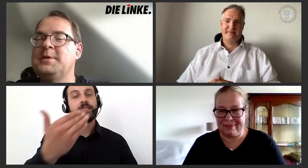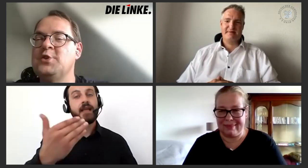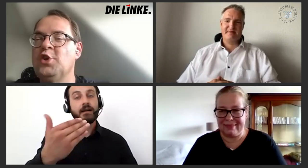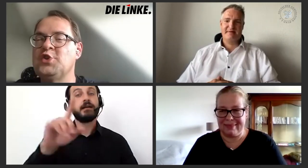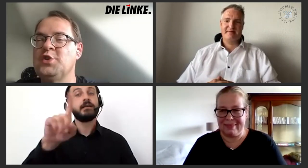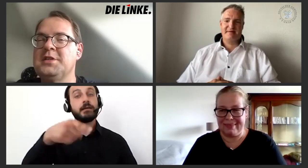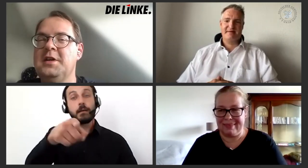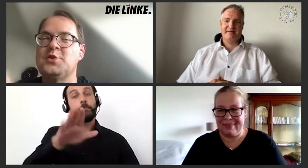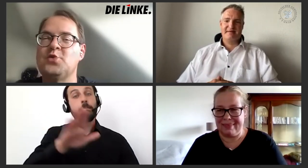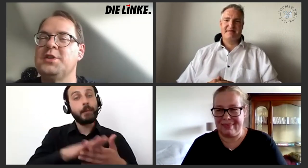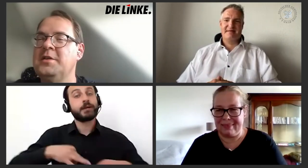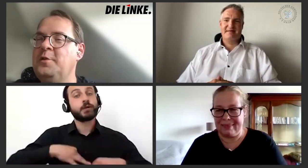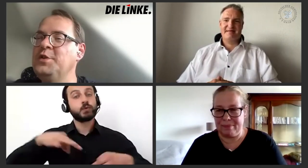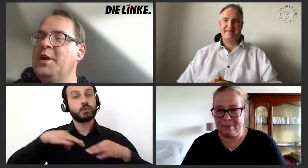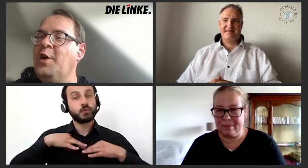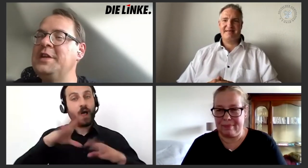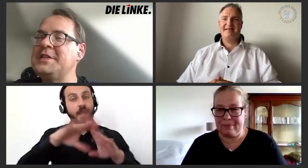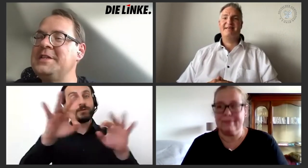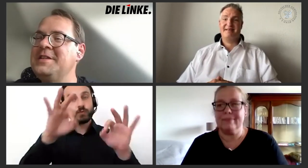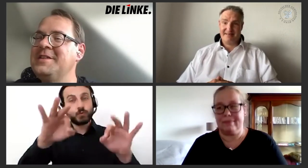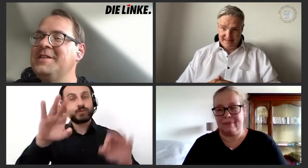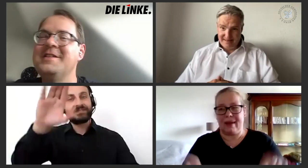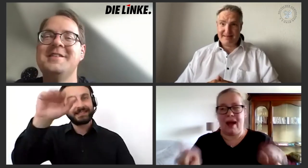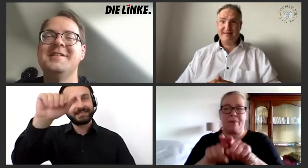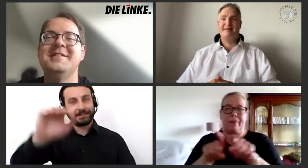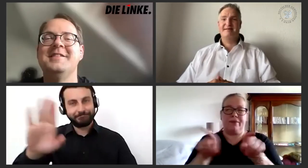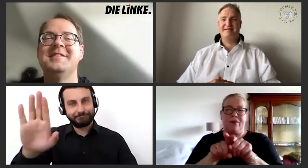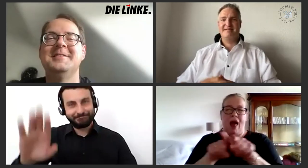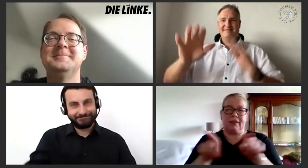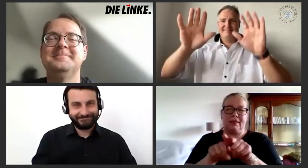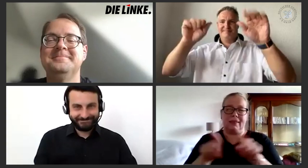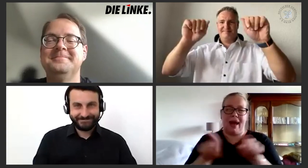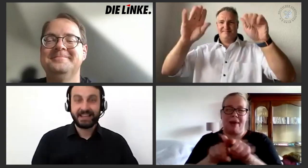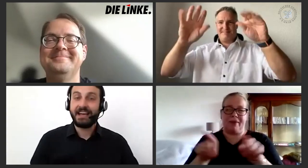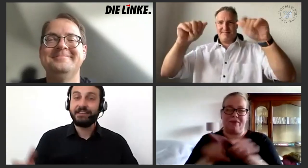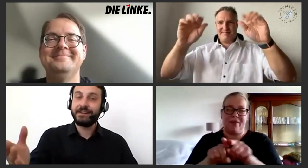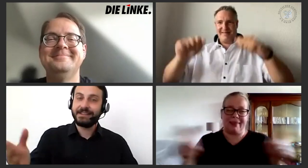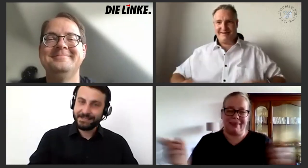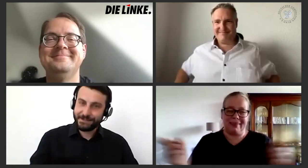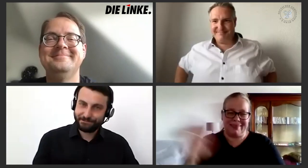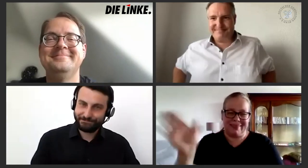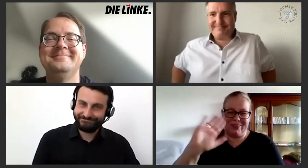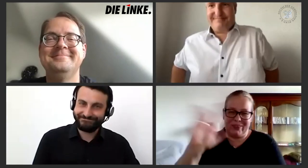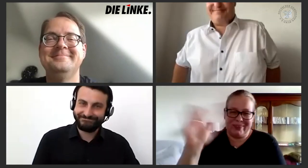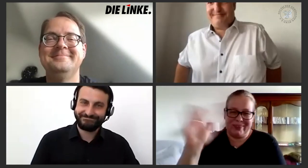Vielen Dank, dann bleiben Sie schön gesund, alles Gute und Auf wiedersehen - Gleichfalls.